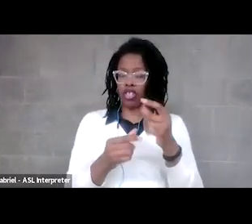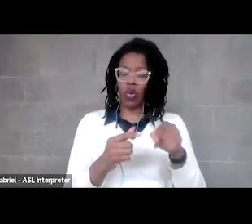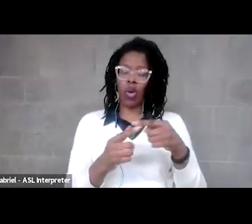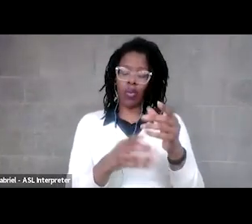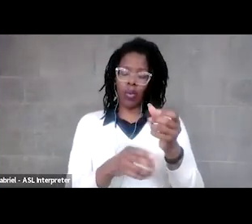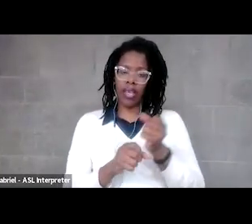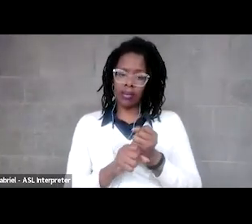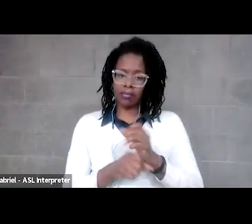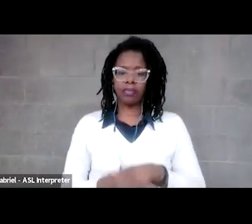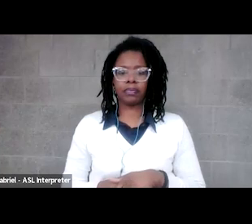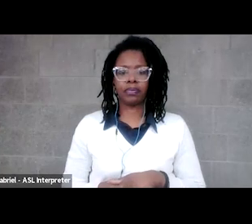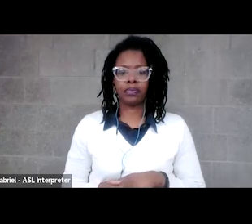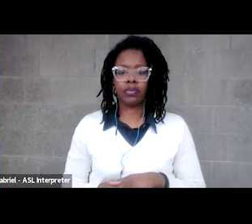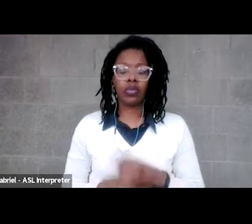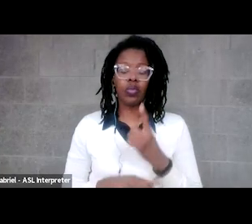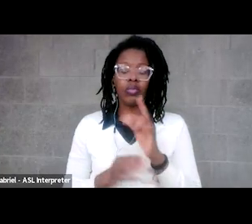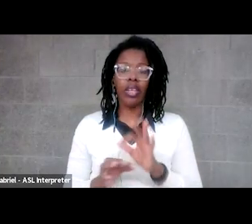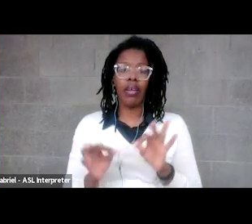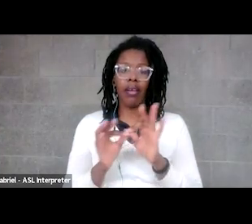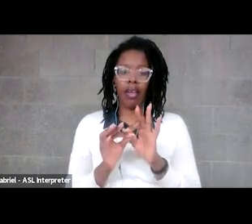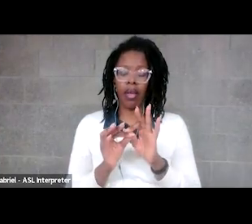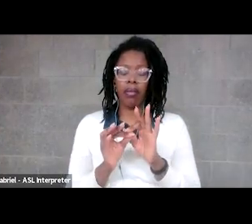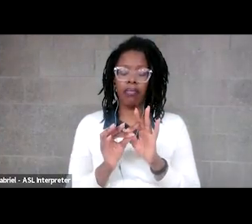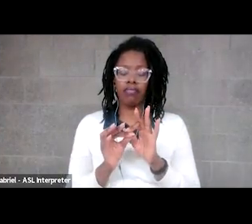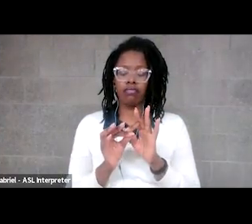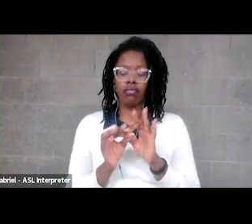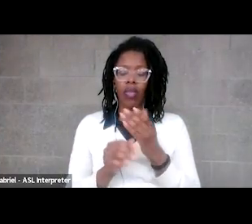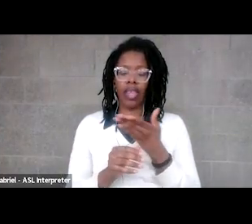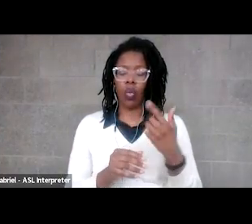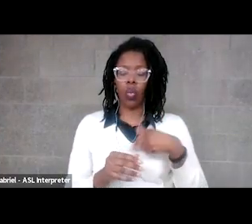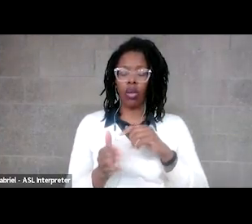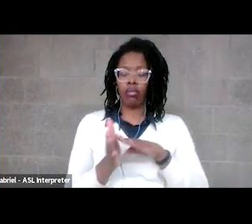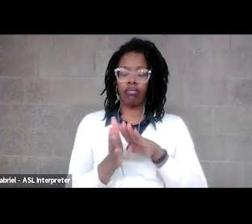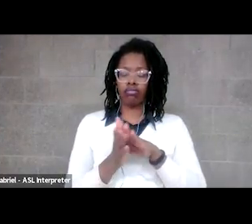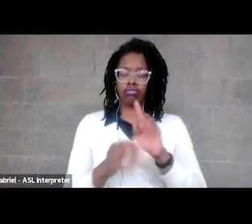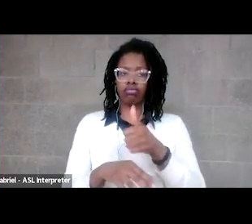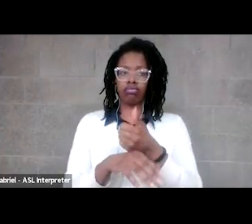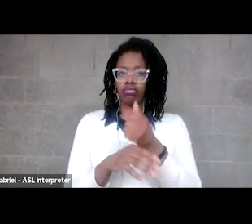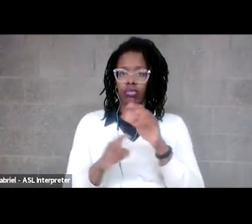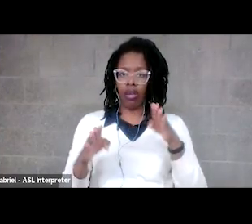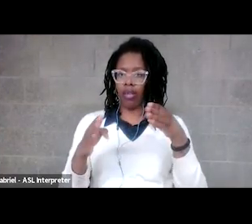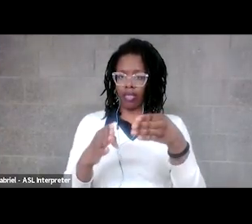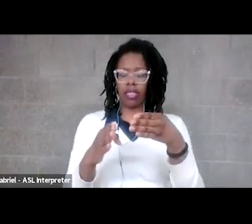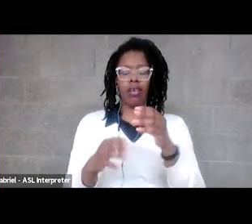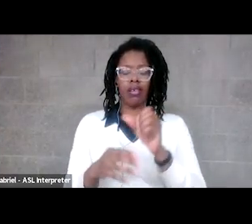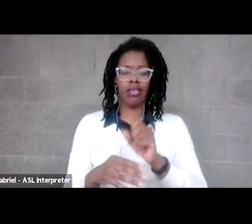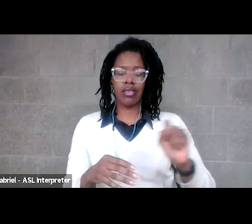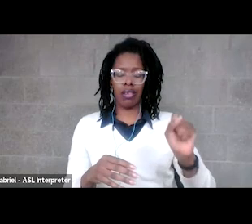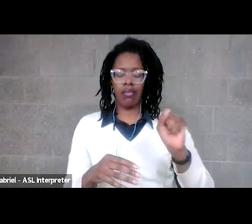Una de las herramientas clave que desarrollamos para ayudar a resaltar y navegar los servicios en línea de la SSA